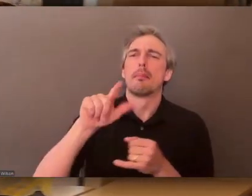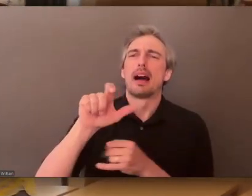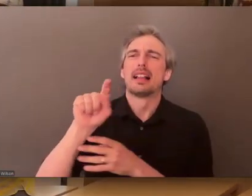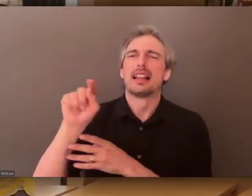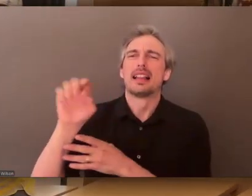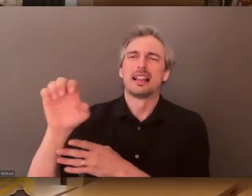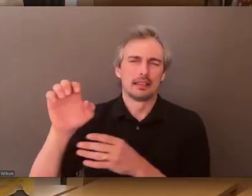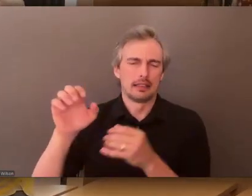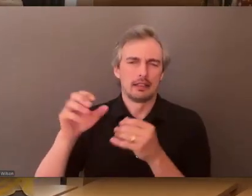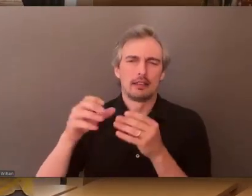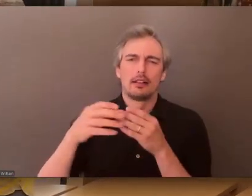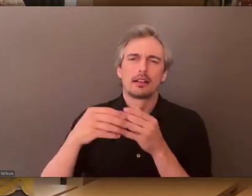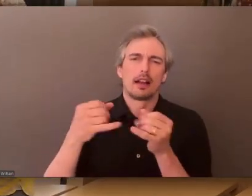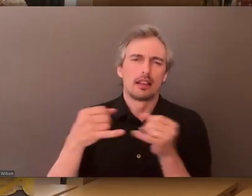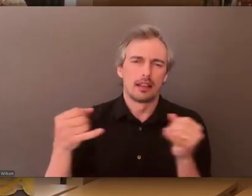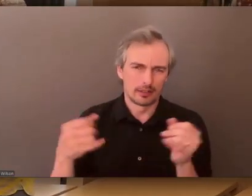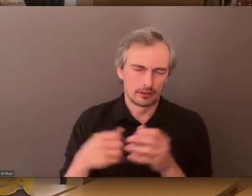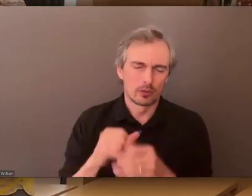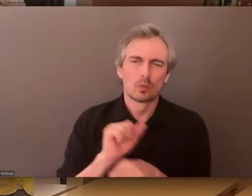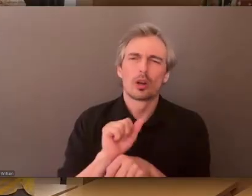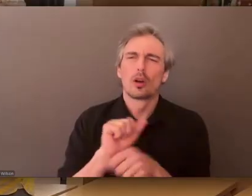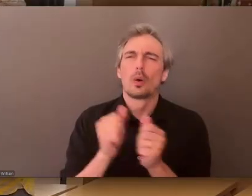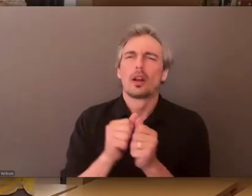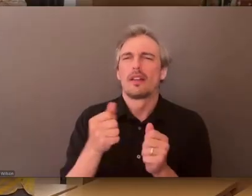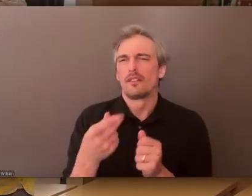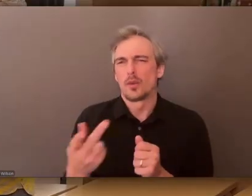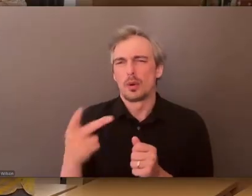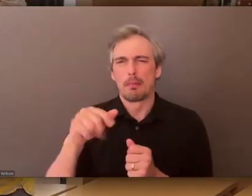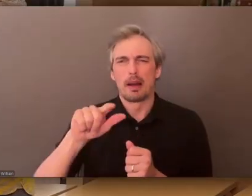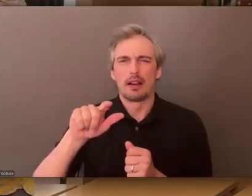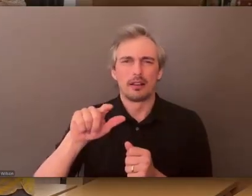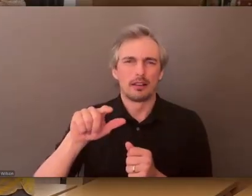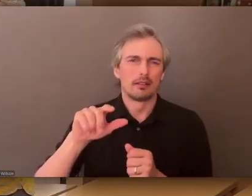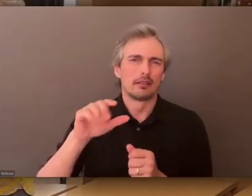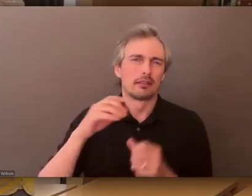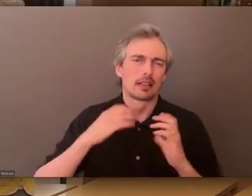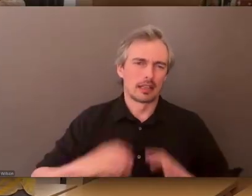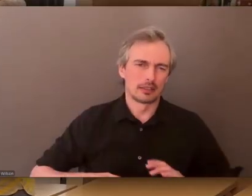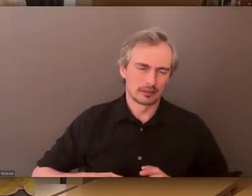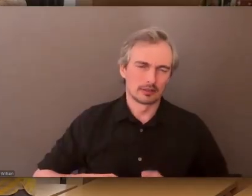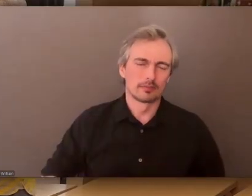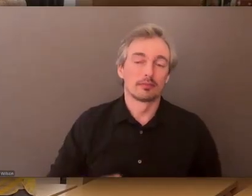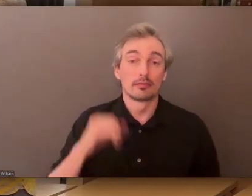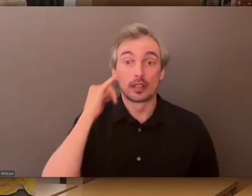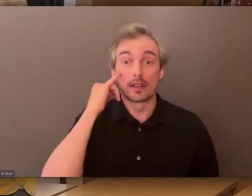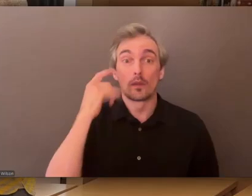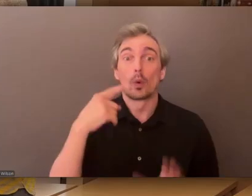日光の中の葉と影の中の葉を見せると、その葉は同じ成長をしています。